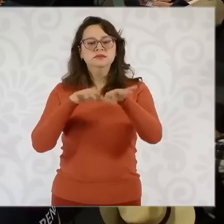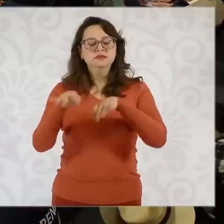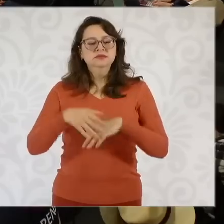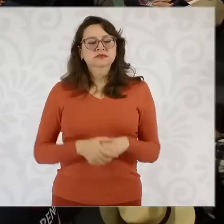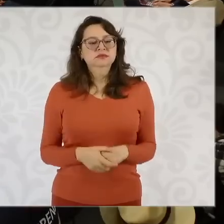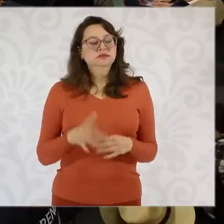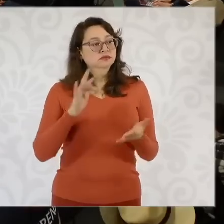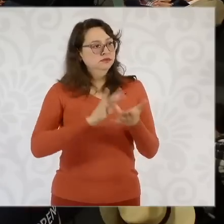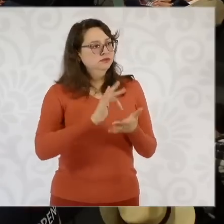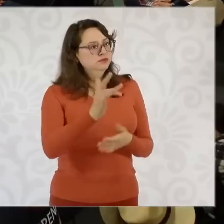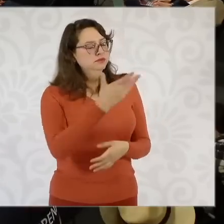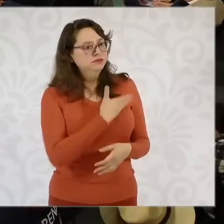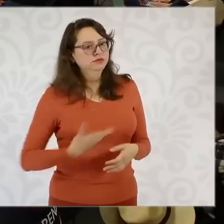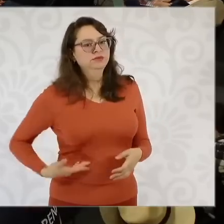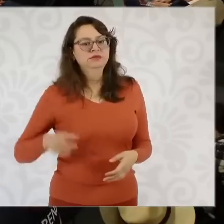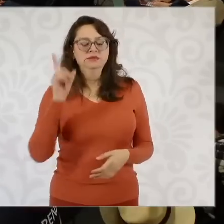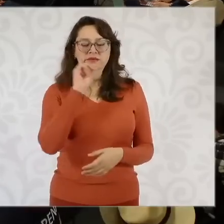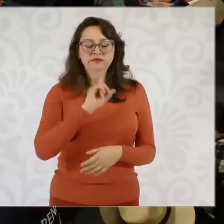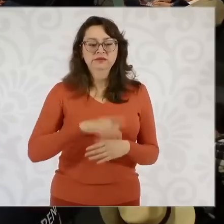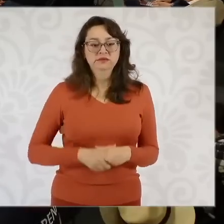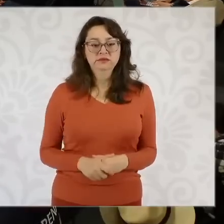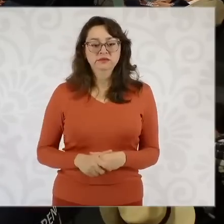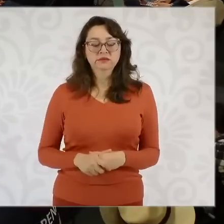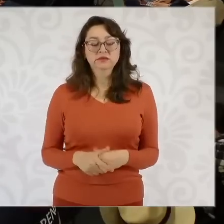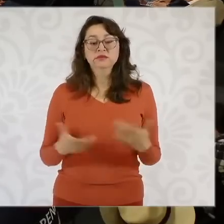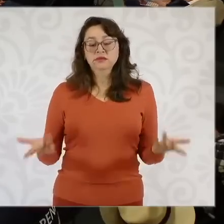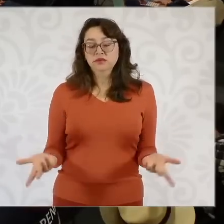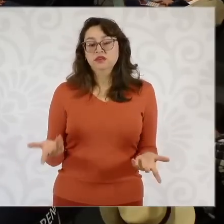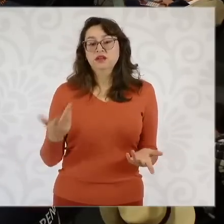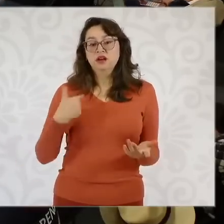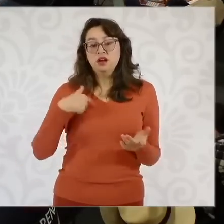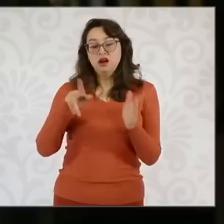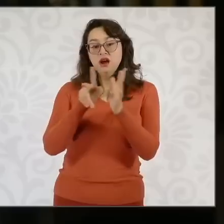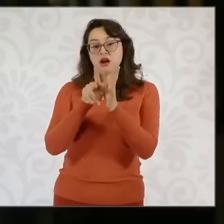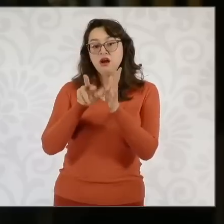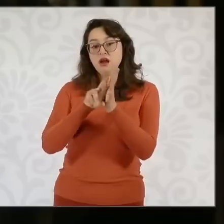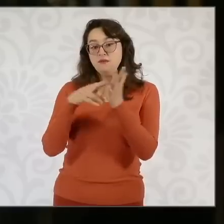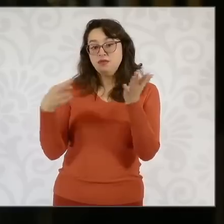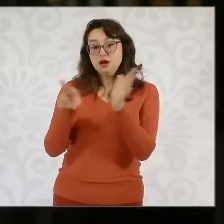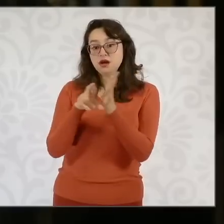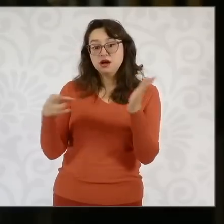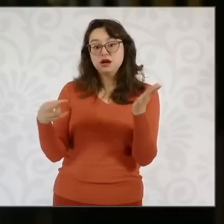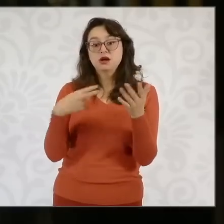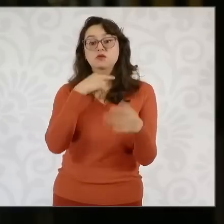presidenta Voces del periodista en la revista que dirige Mauricio lo y en programa voces de radio